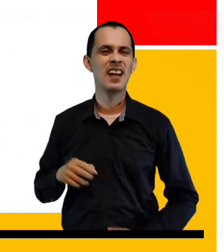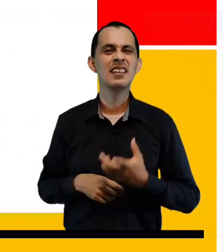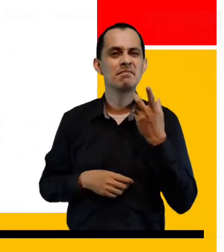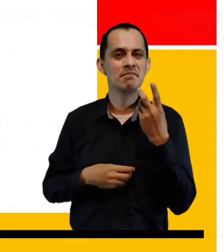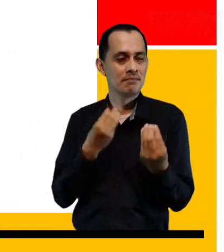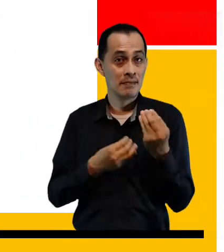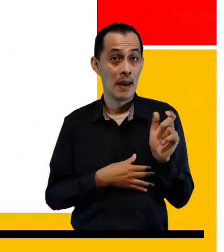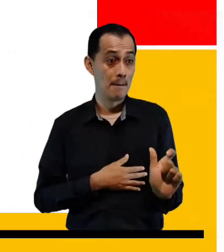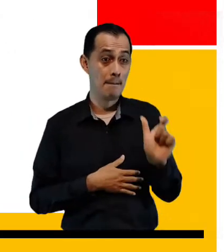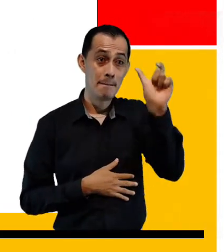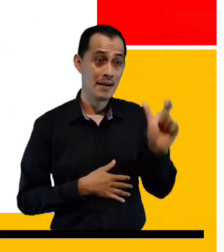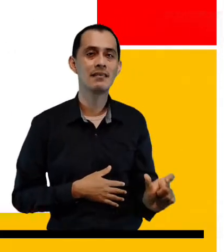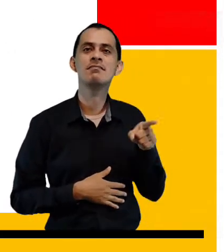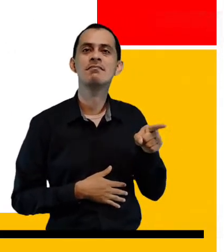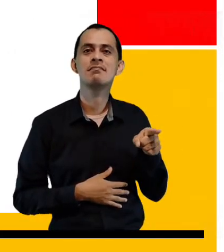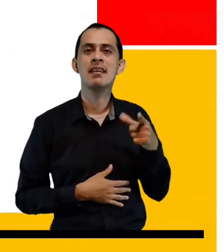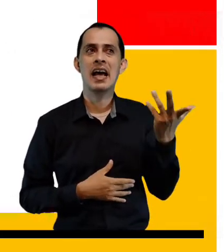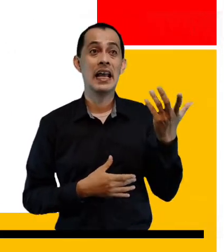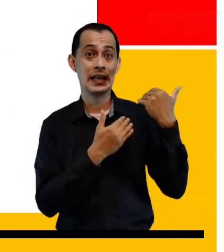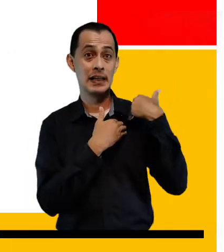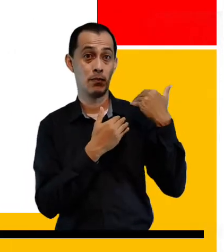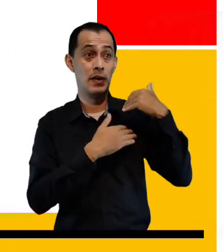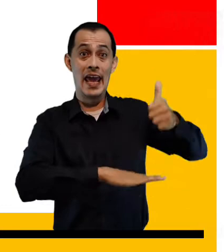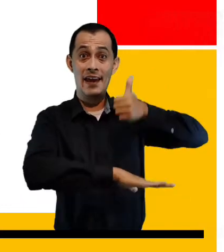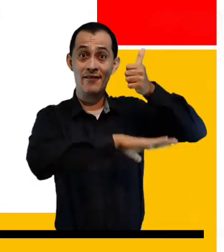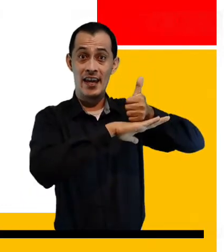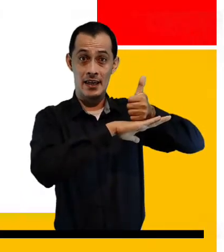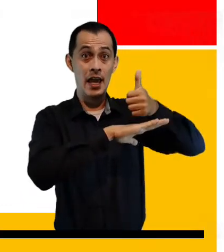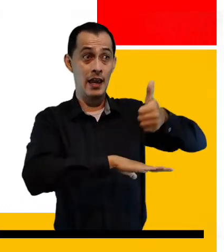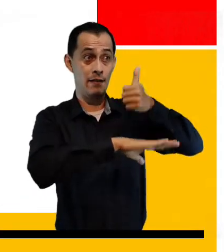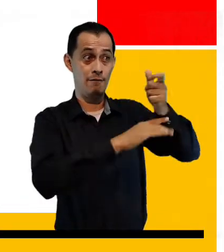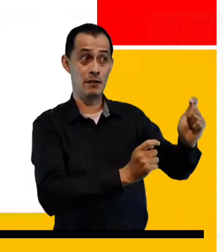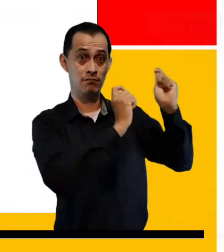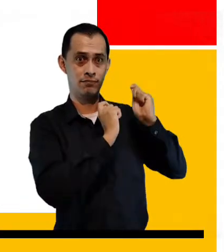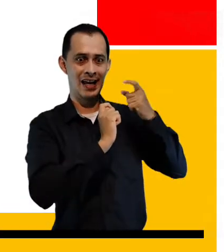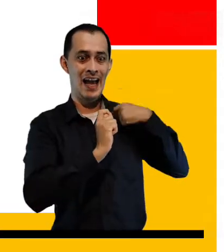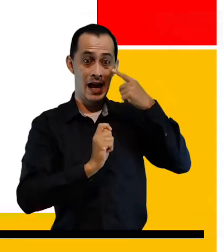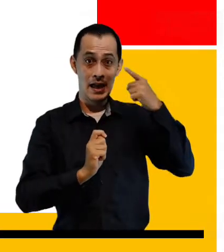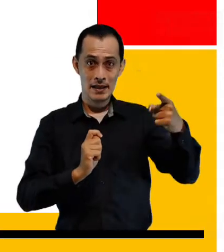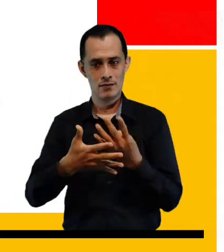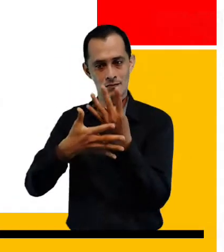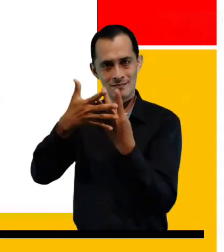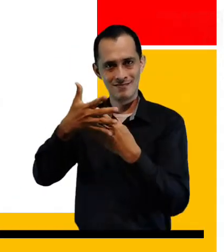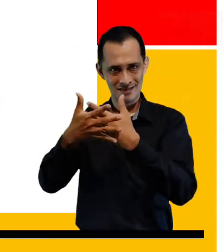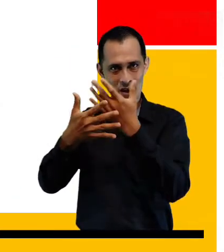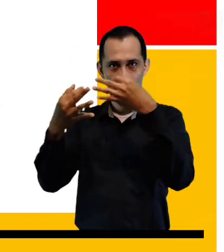que tienen cargos de gerencia, el formulario de gerencia, el cual también deberá imprimir y